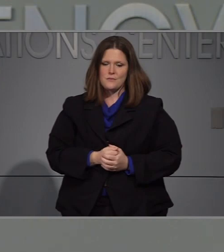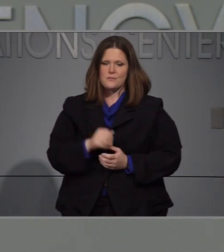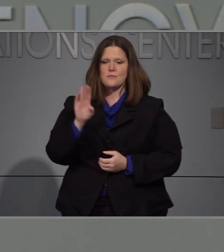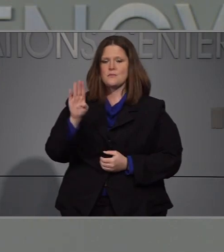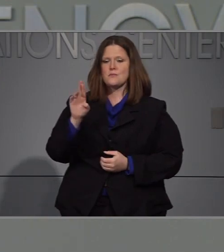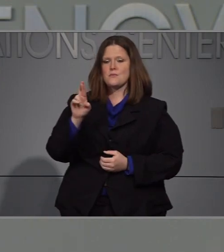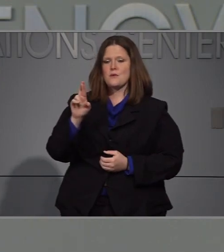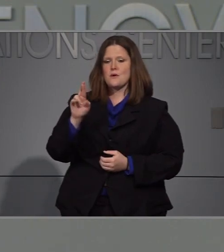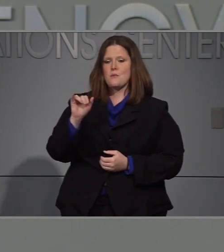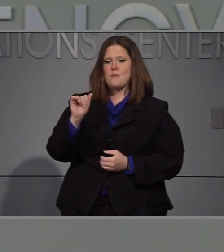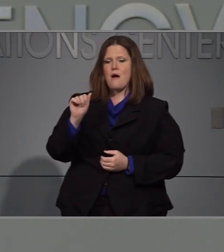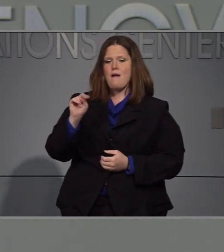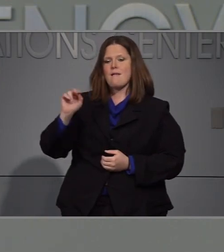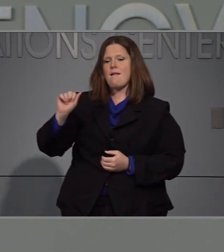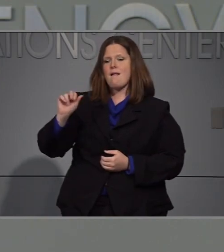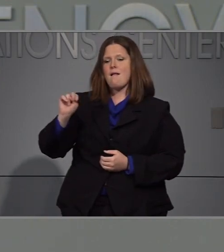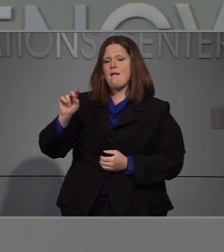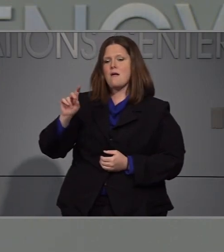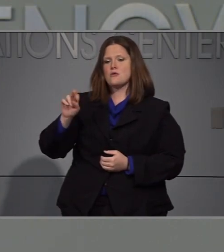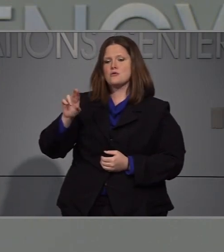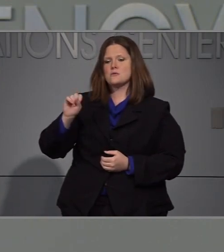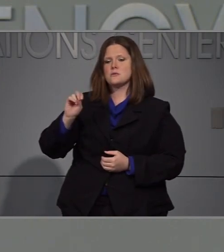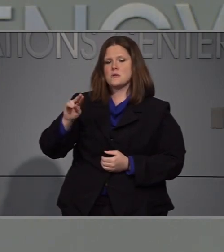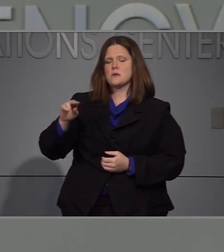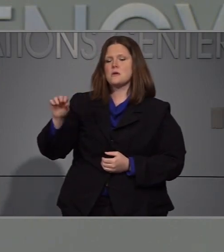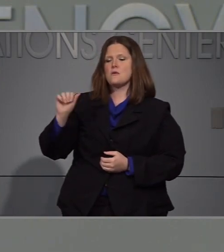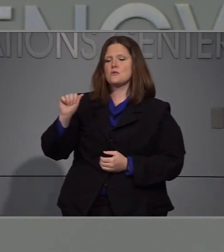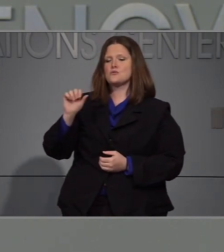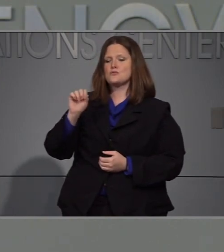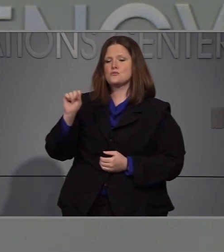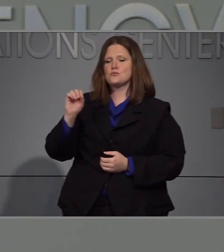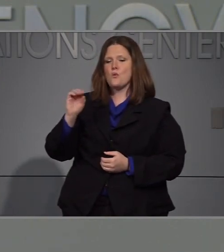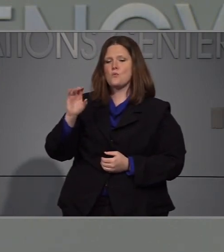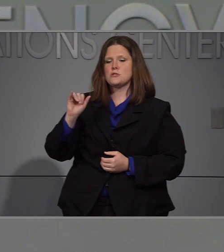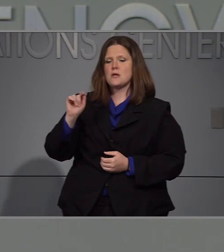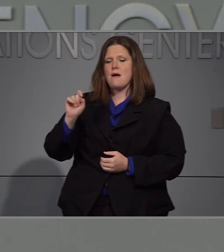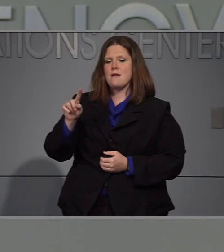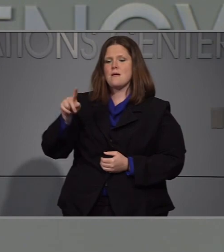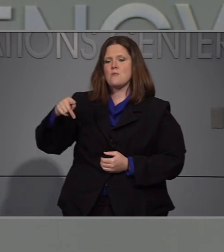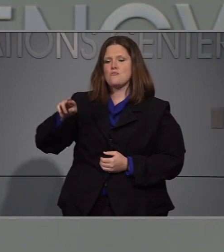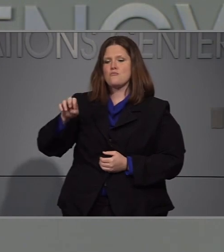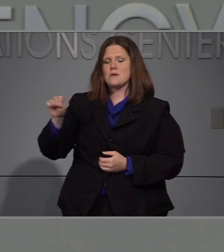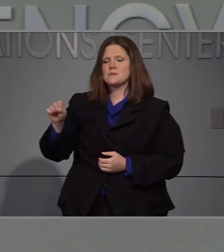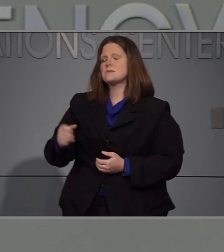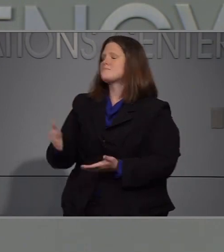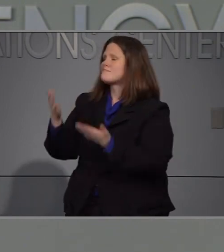Nestares. Gran agentes en Associated Press.